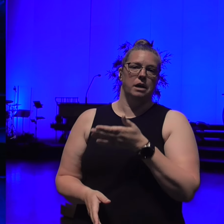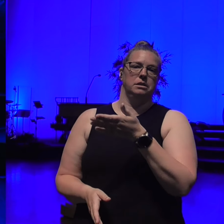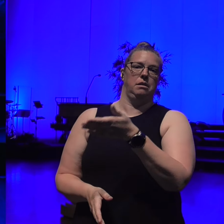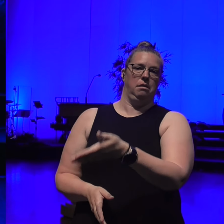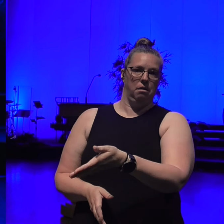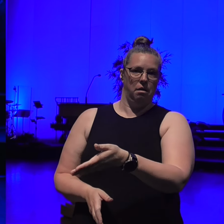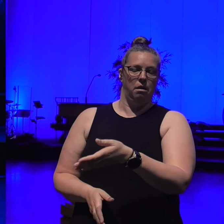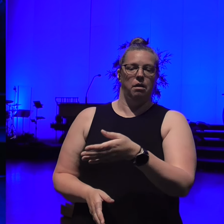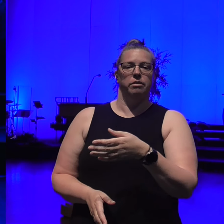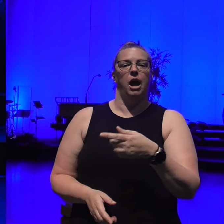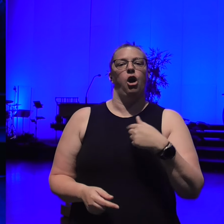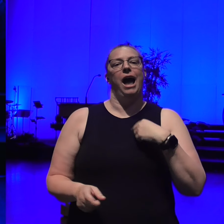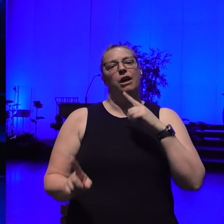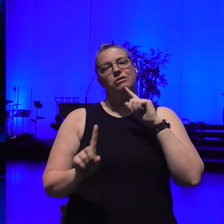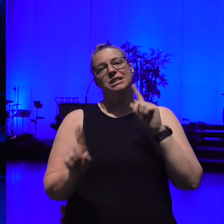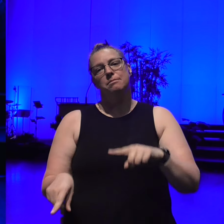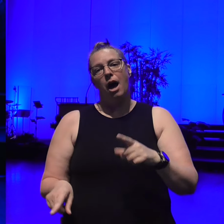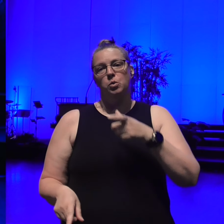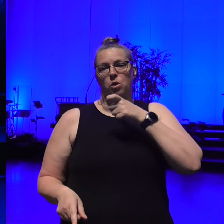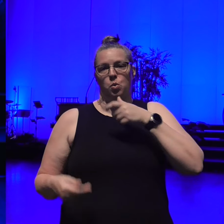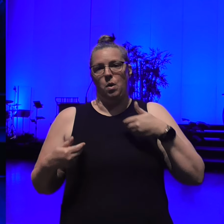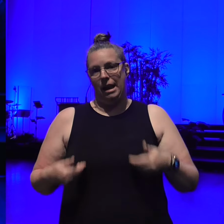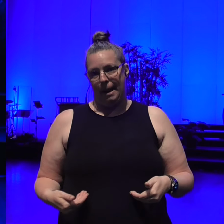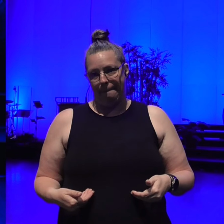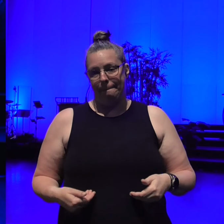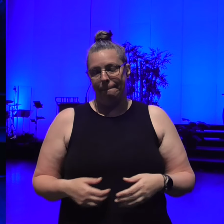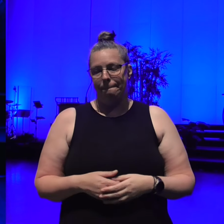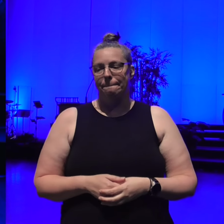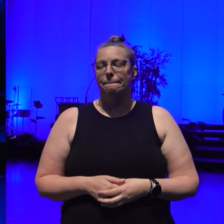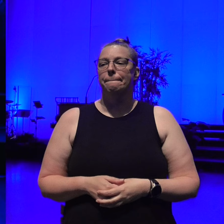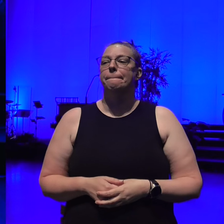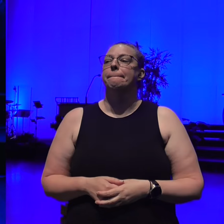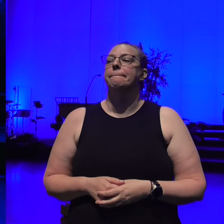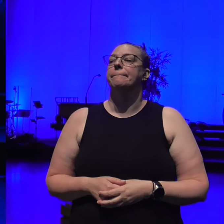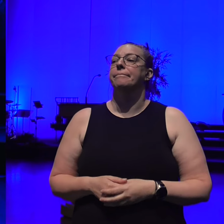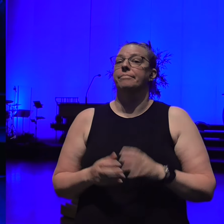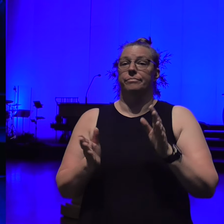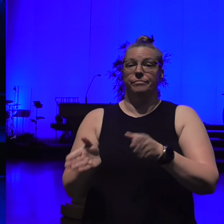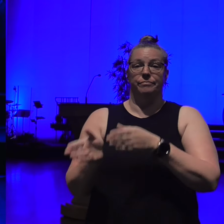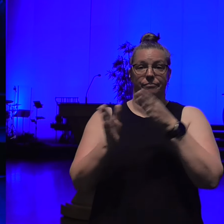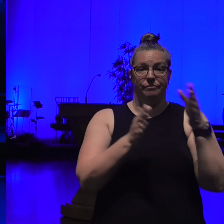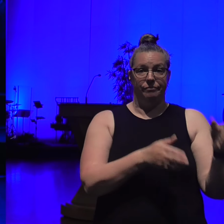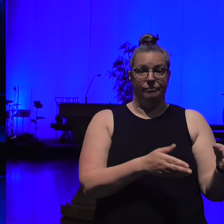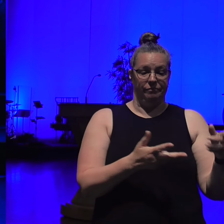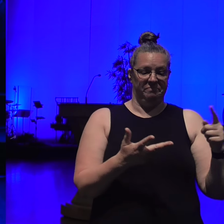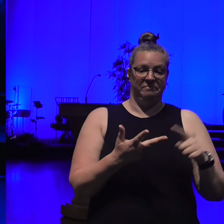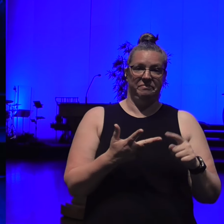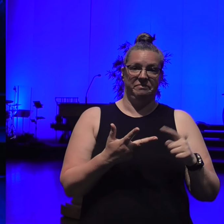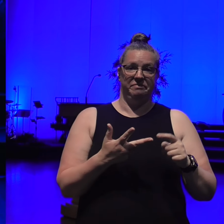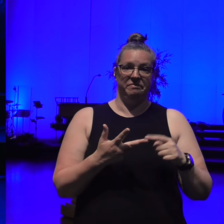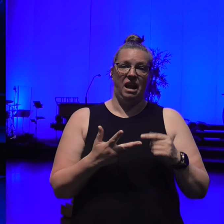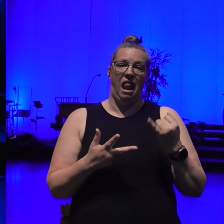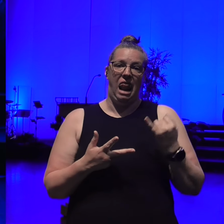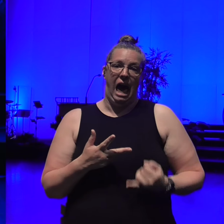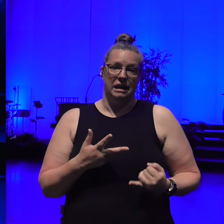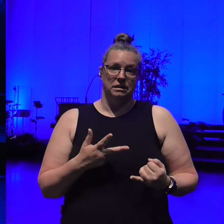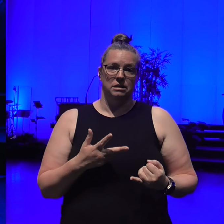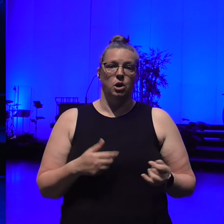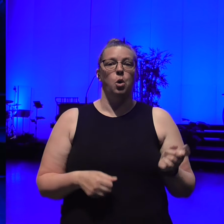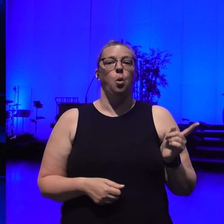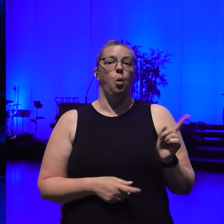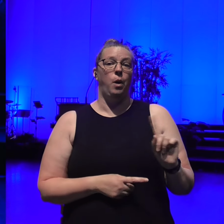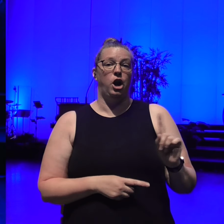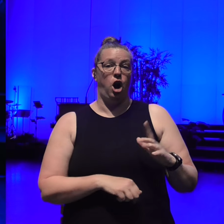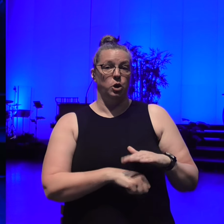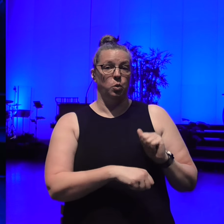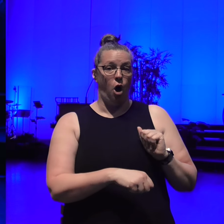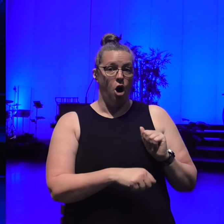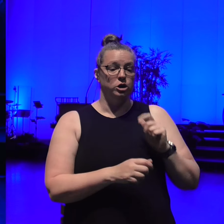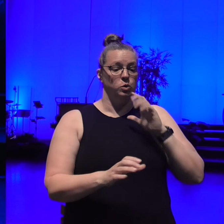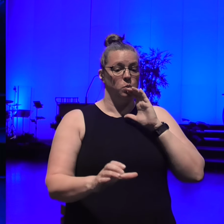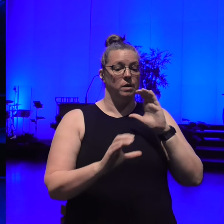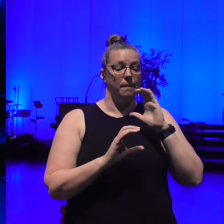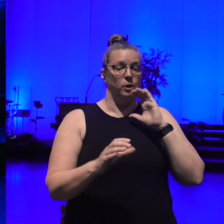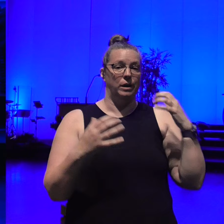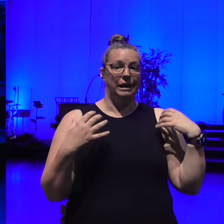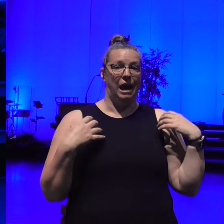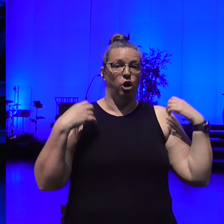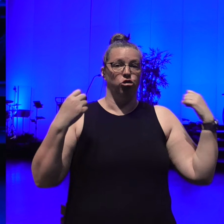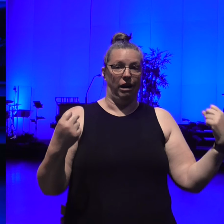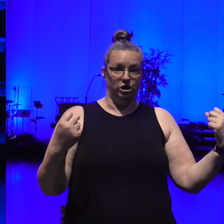quién y qué es lo que realmente es. Y por último, ¿a dónde está llamado a comunicarse con valentía para